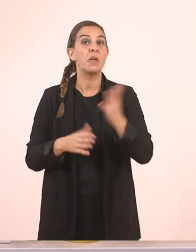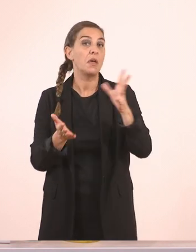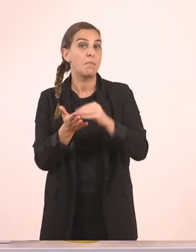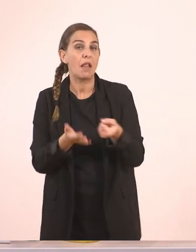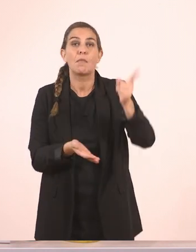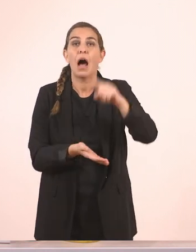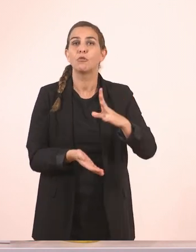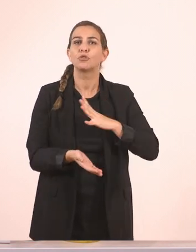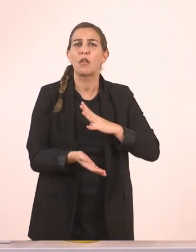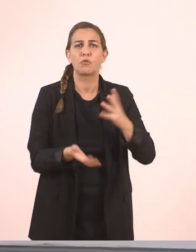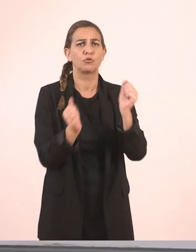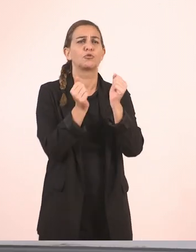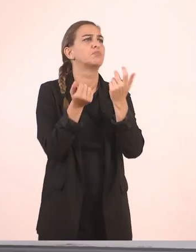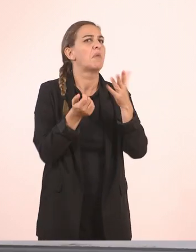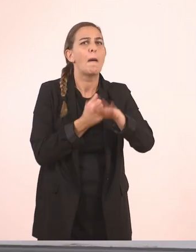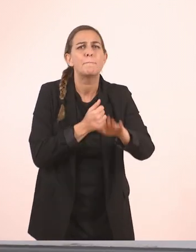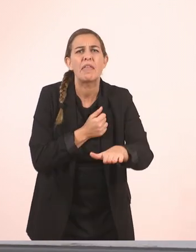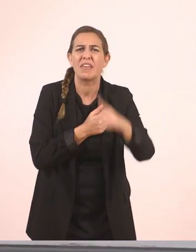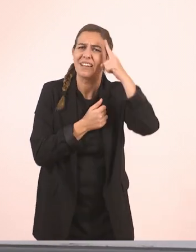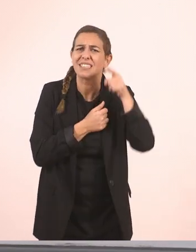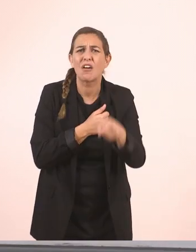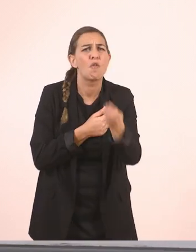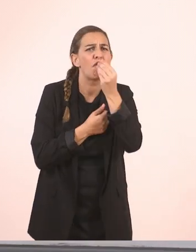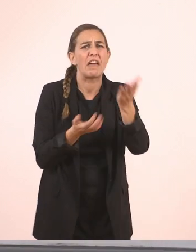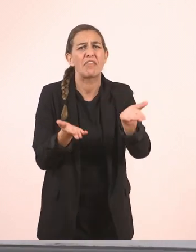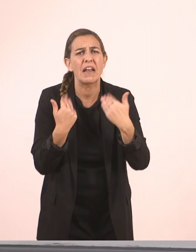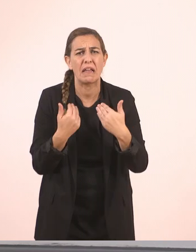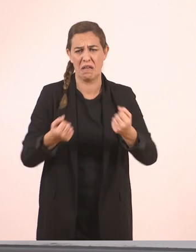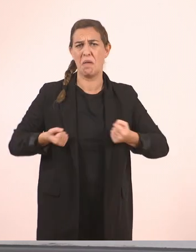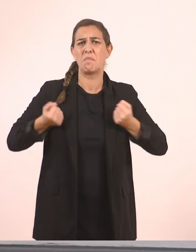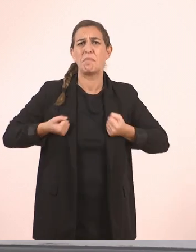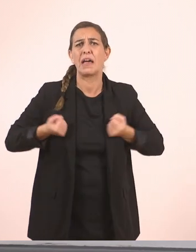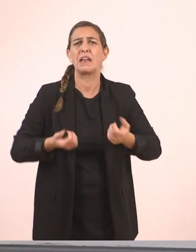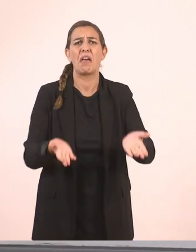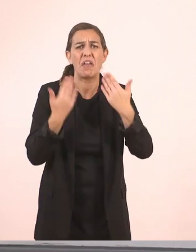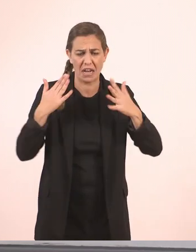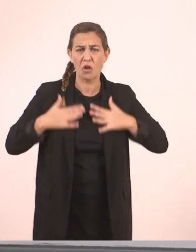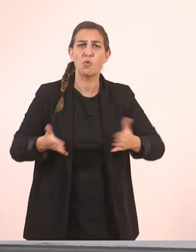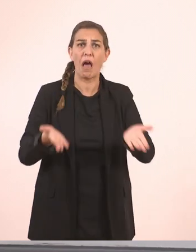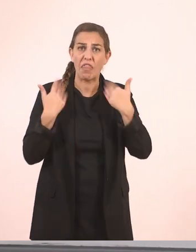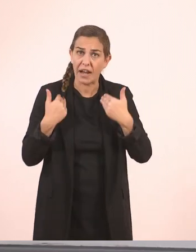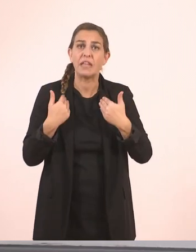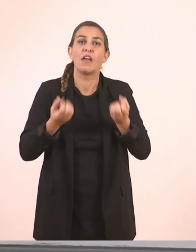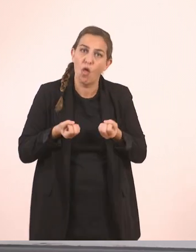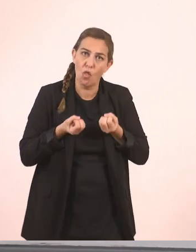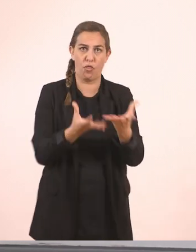Σε ένα παιδάκι που ξέρετε ότι δεν έχει παιχνίδια, δεν έχει ρούχα, κάτι που δεν χρειάζεστε εσείς και σας είναι άχρηστο.